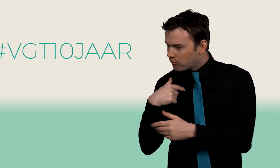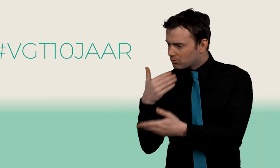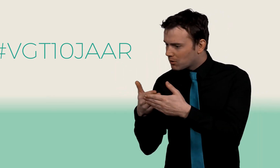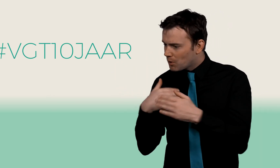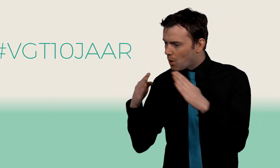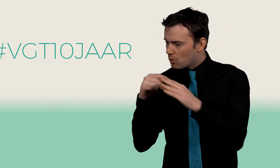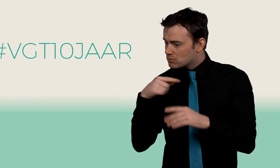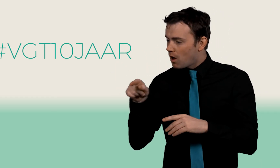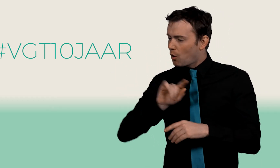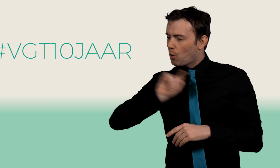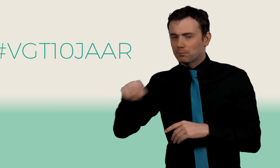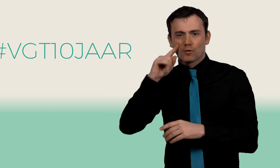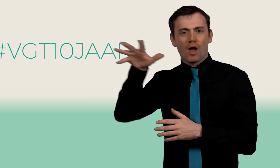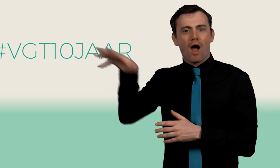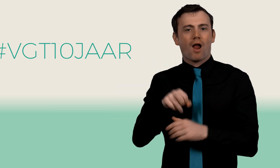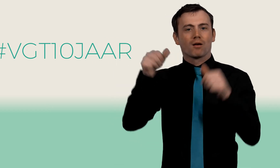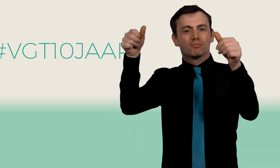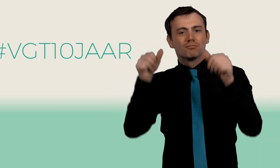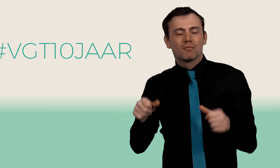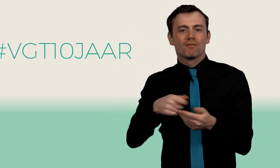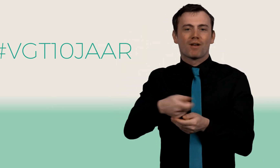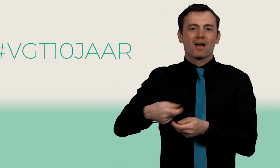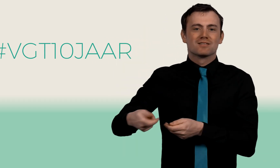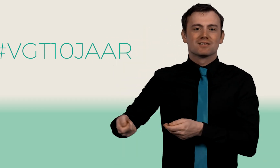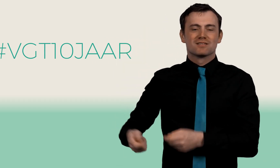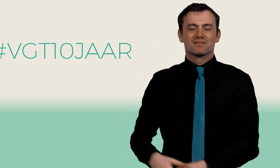Je kan dan bij de dichtstbijzijnde club affiches of flyers gaan ophalen.